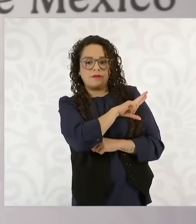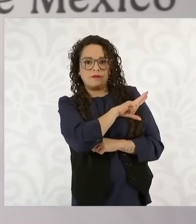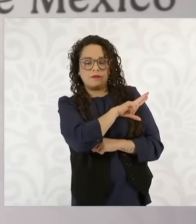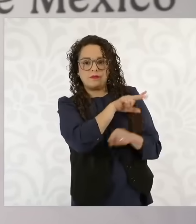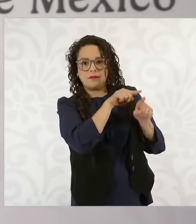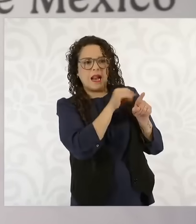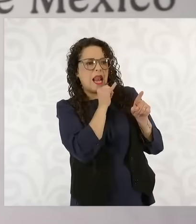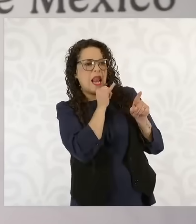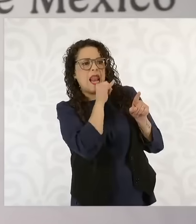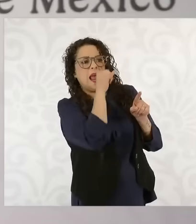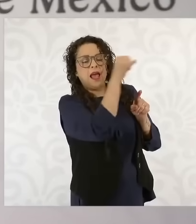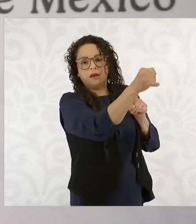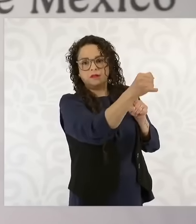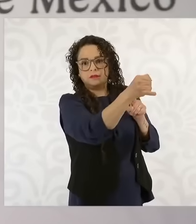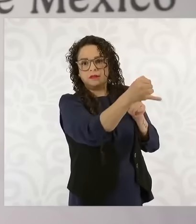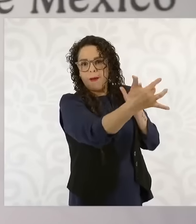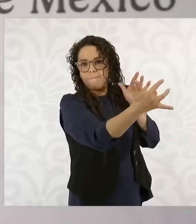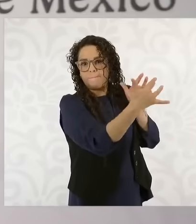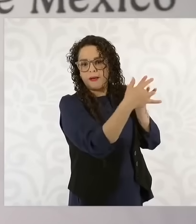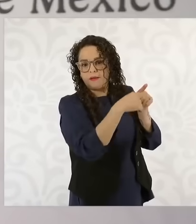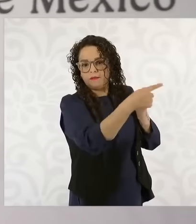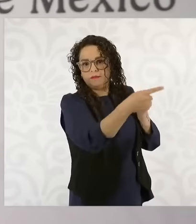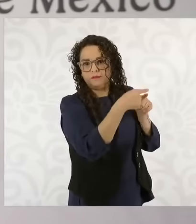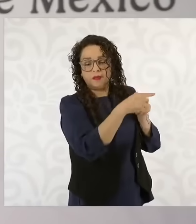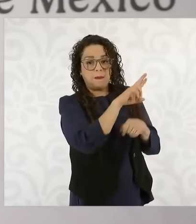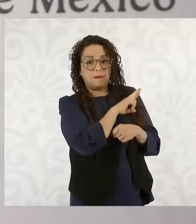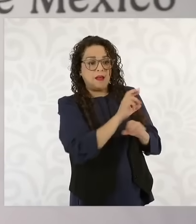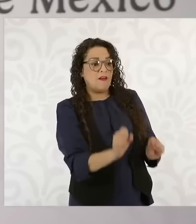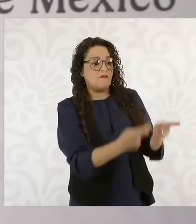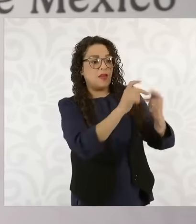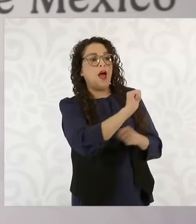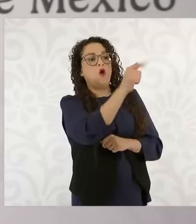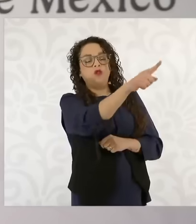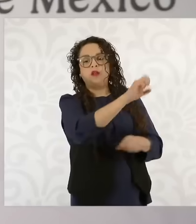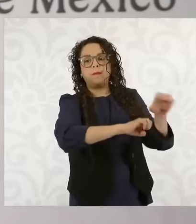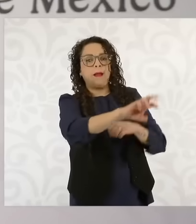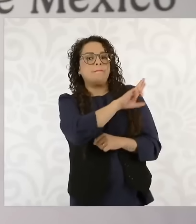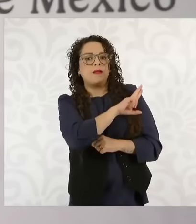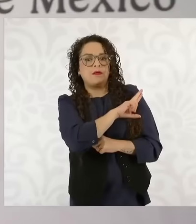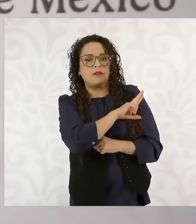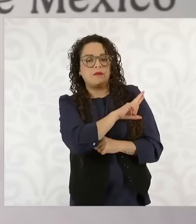porque hay un privado que le vende a otro privado. Eso está prohibido por ley. Incluso